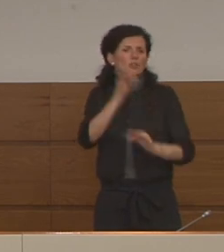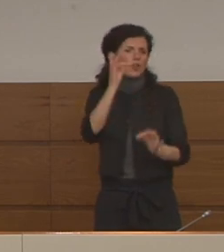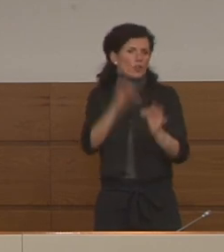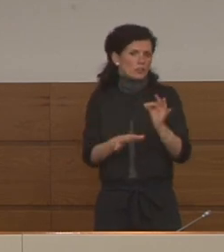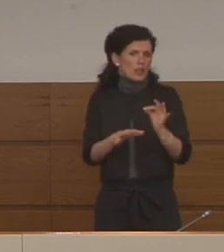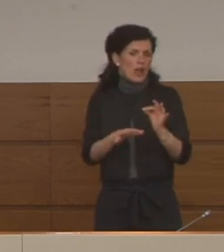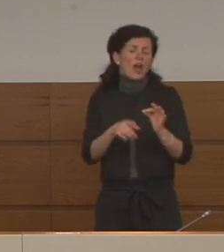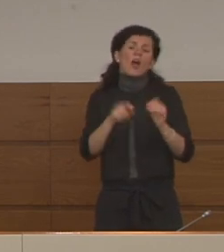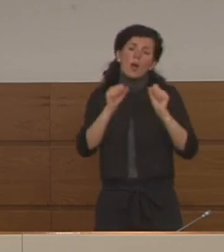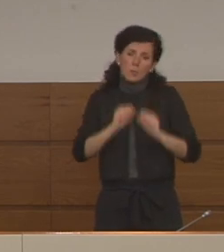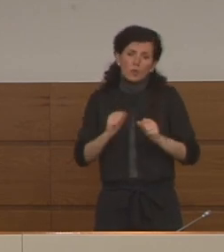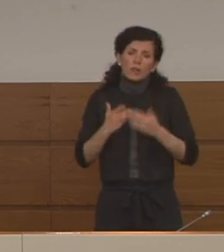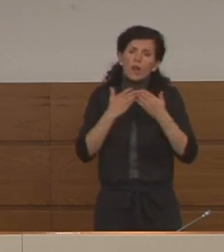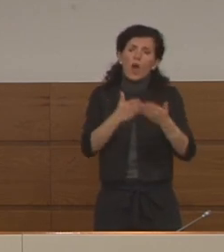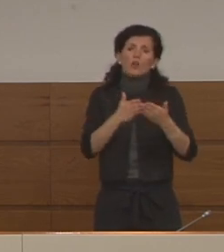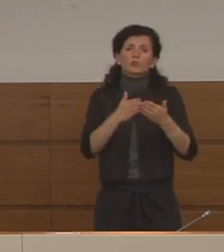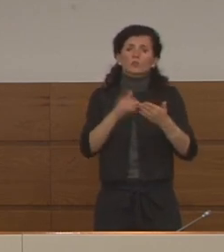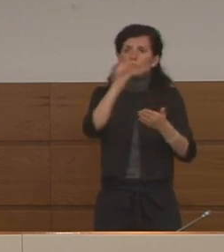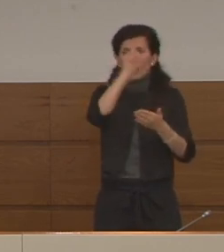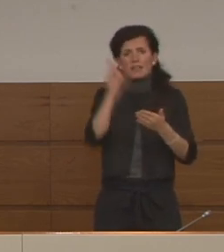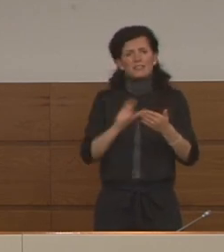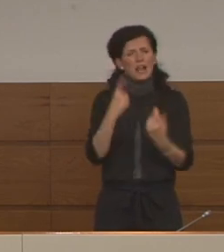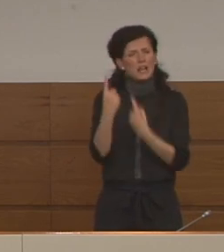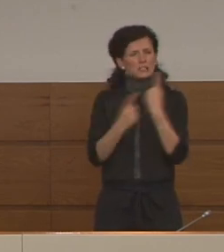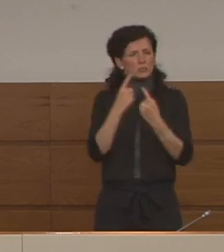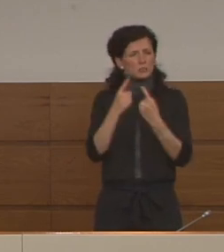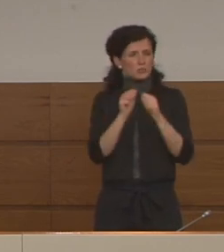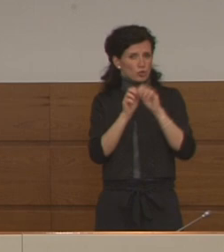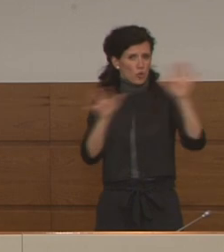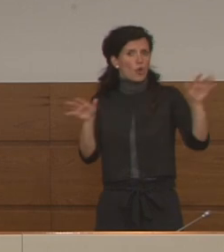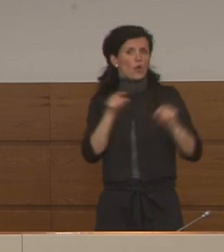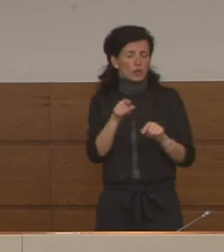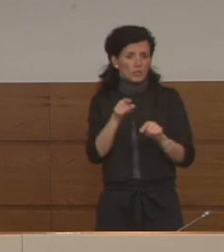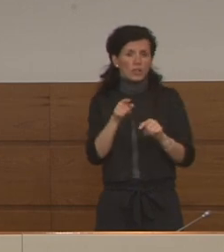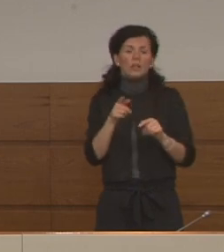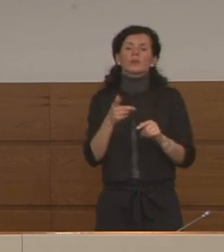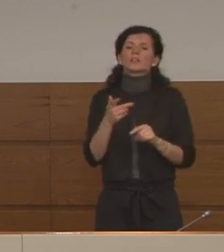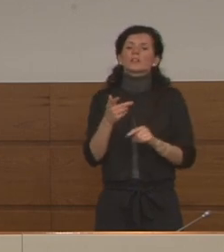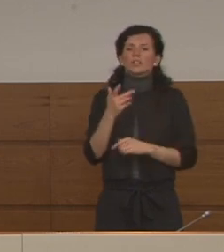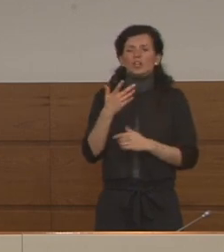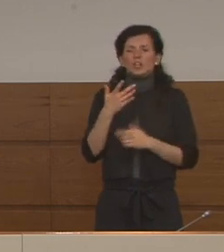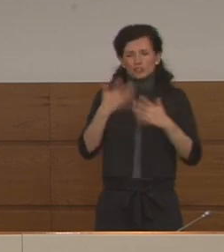su tutto il territorio nazionale? Alcuni tuoi ospiti hanno delle